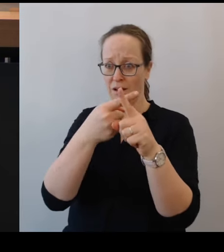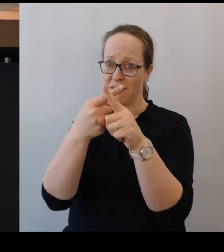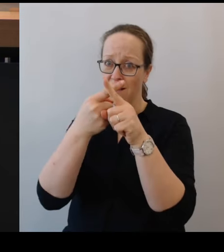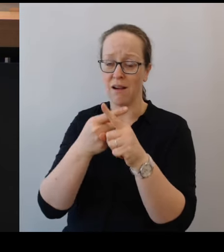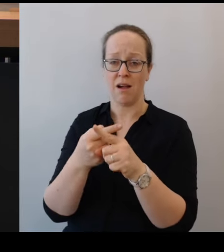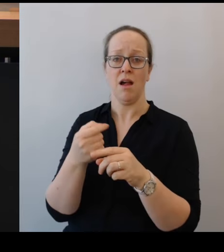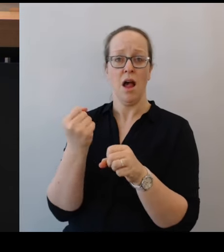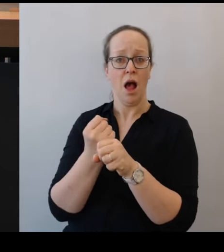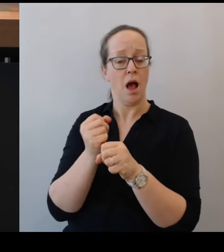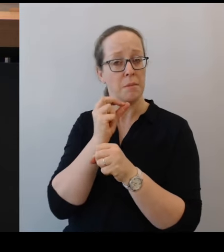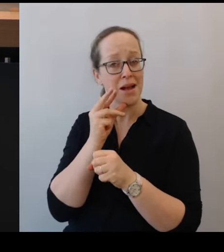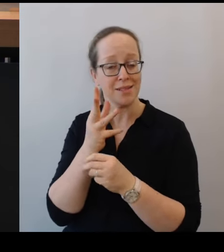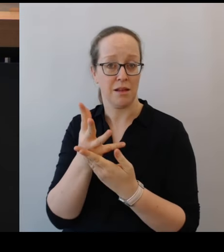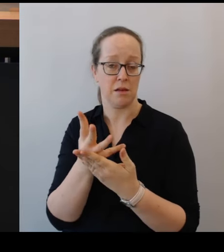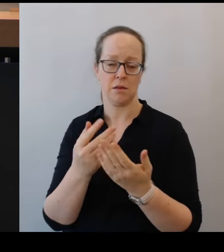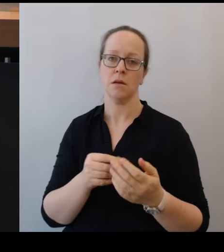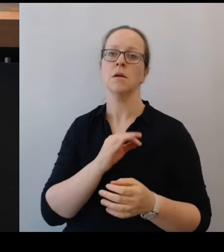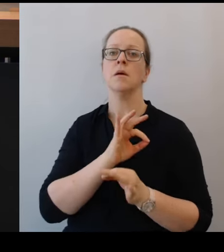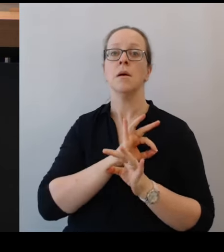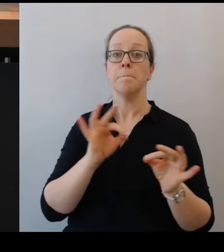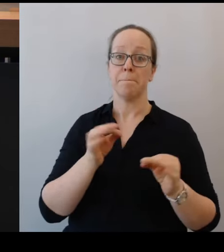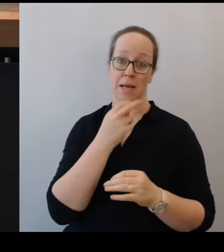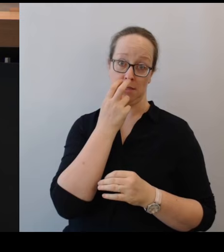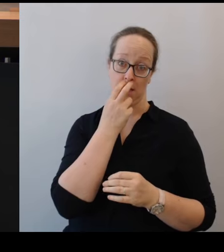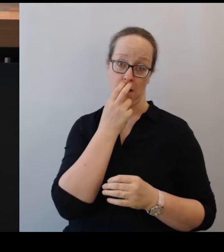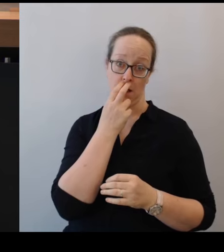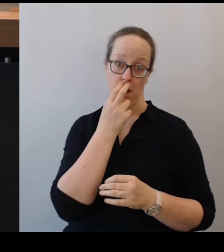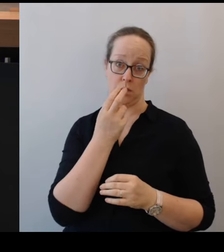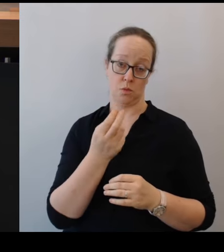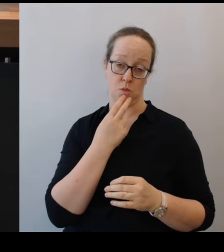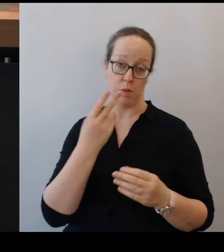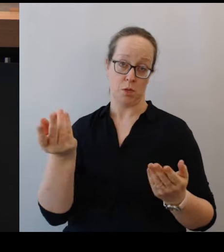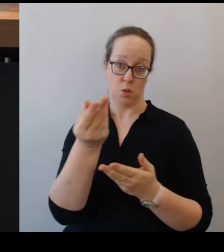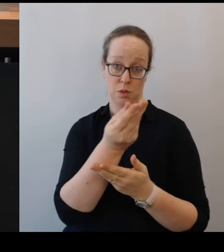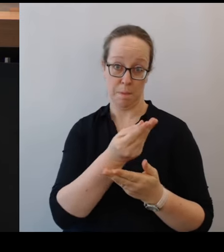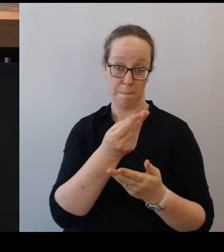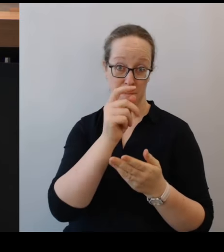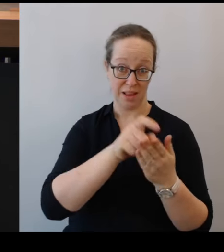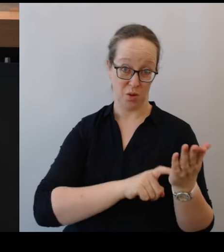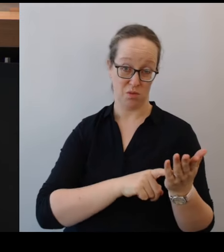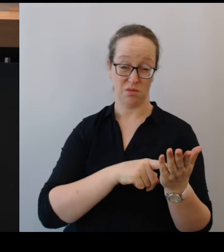natürlich auch Fachkräfte zu gewinnen. Aber erlauben Sie mir auch folgende Anmerkung: Selbst wenn wir